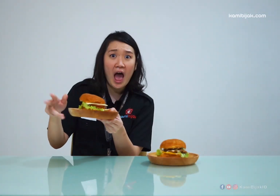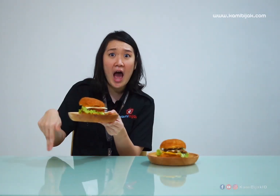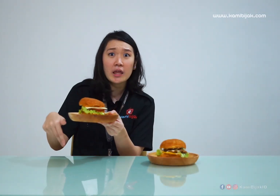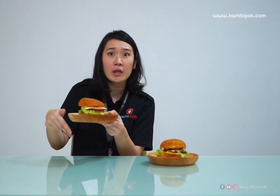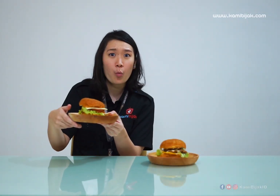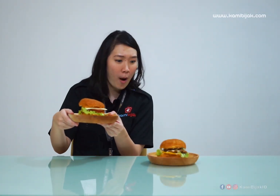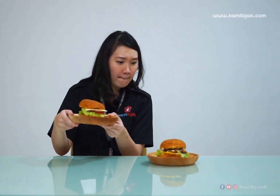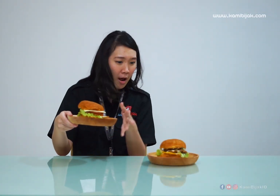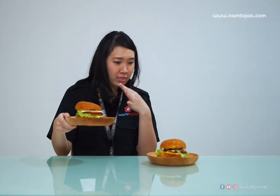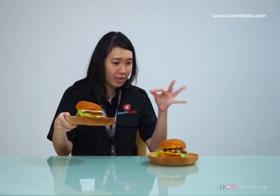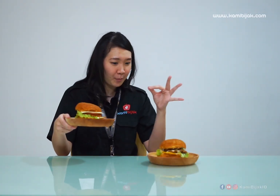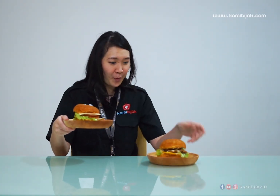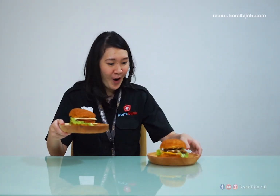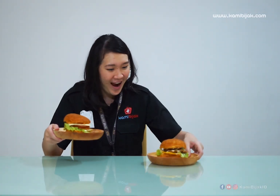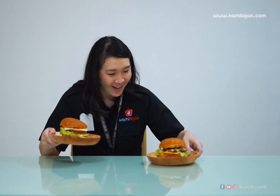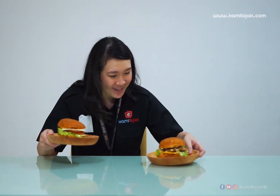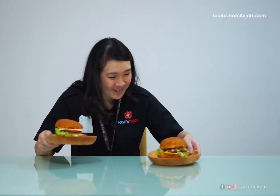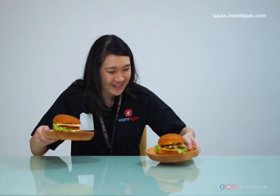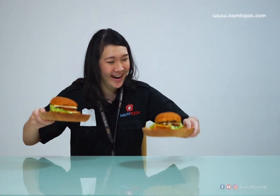Waw ada lagi! Mantap. Asiik!